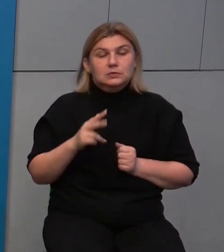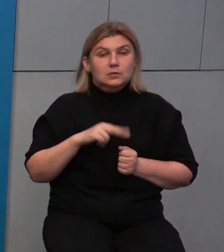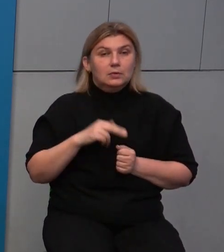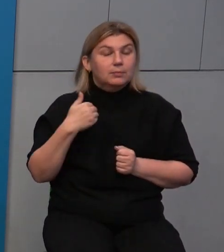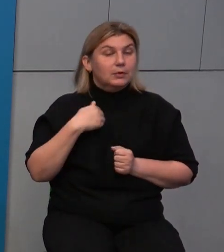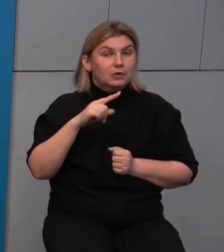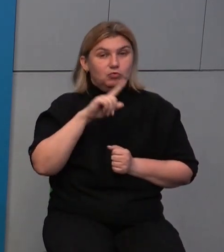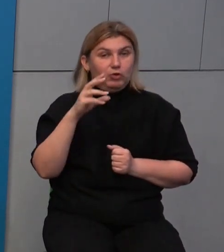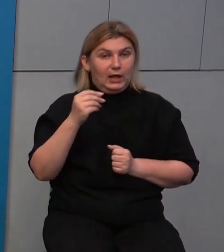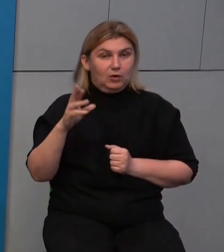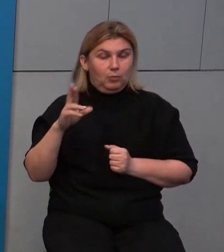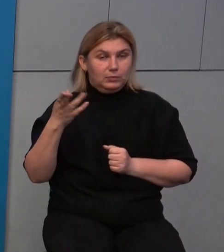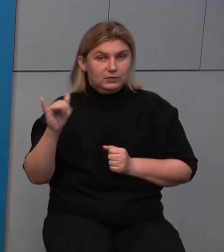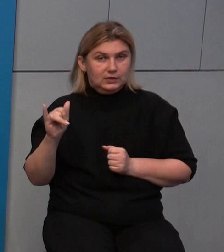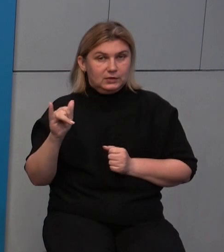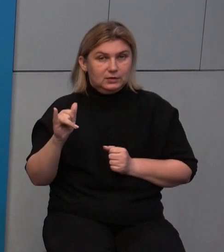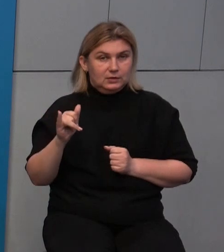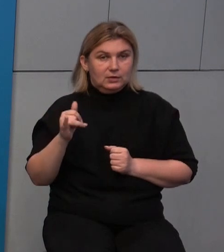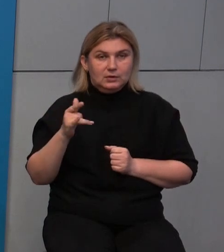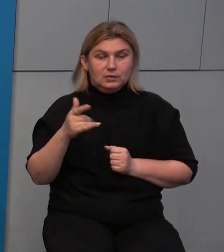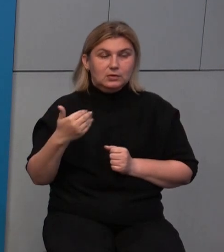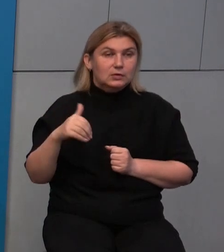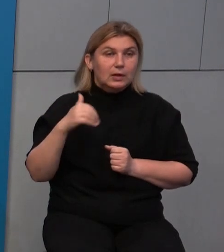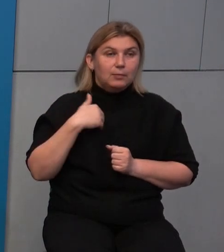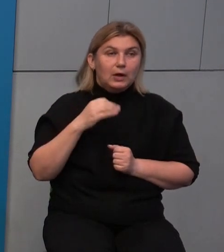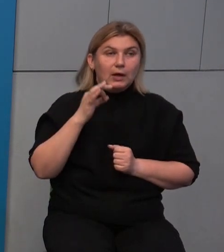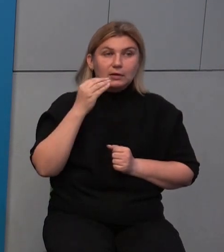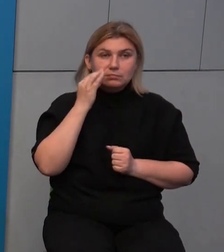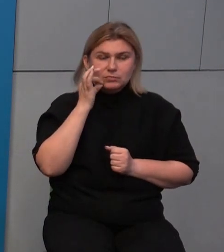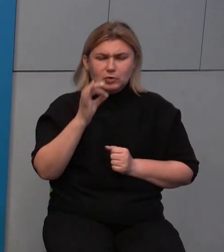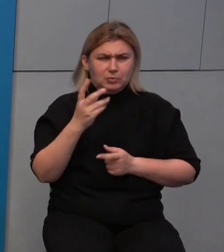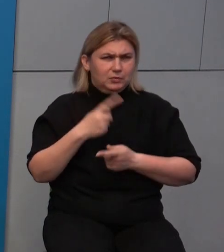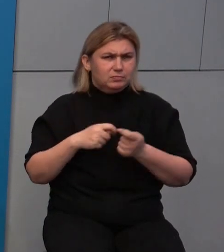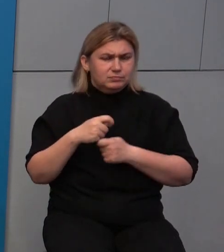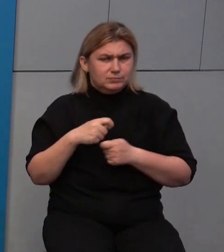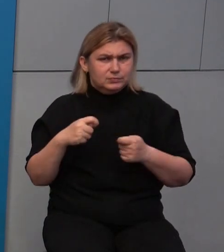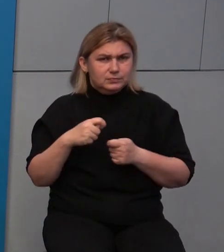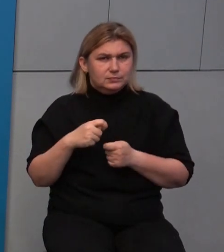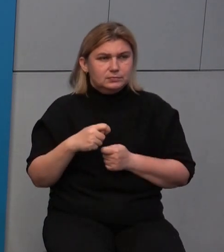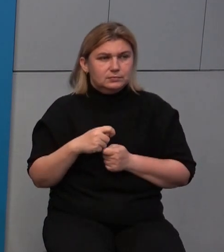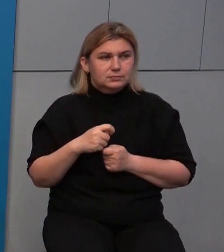I to też nie było być może takie najlepsze rozwiązanie i najlepszy mistrz,